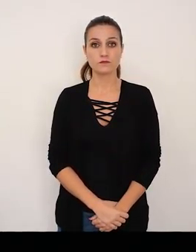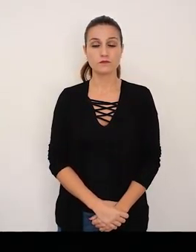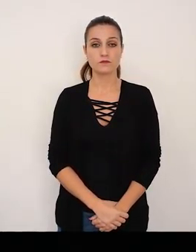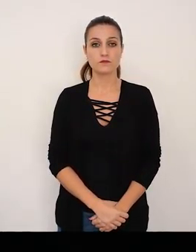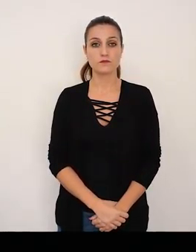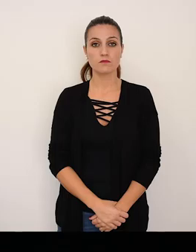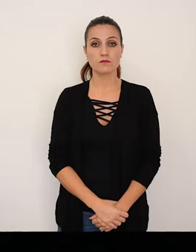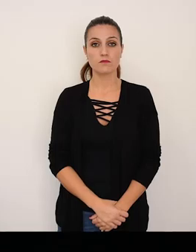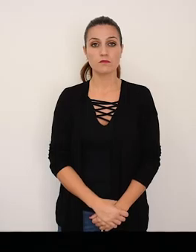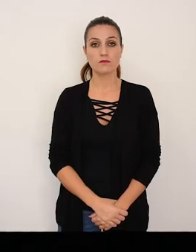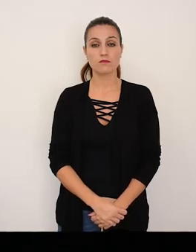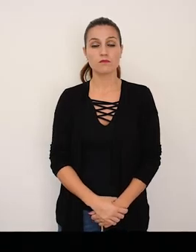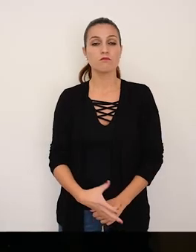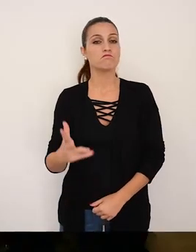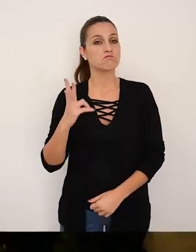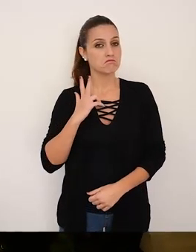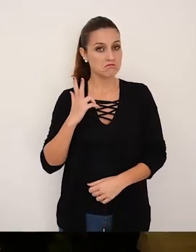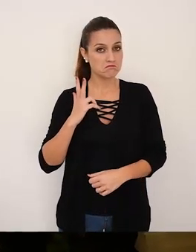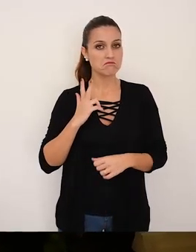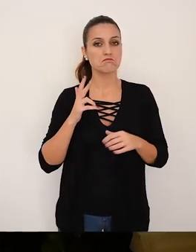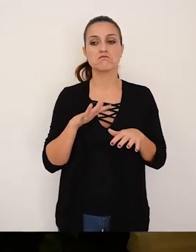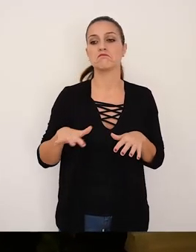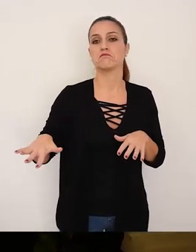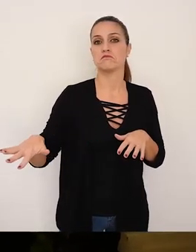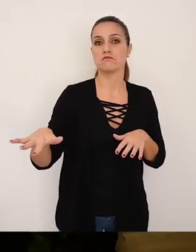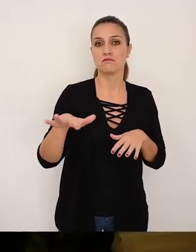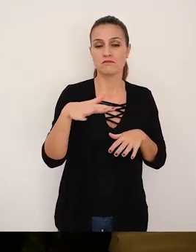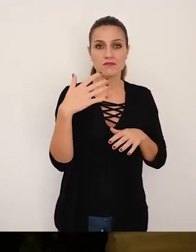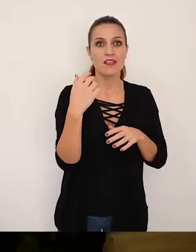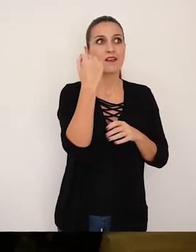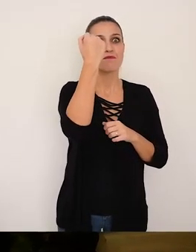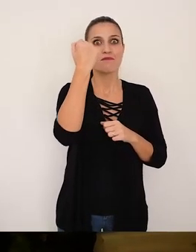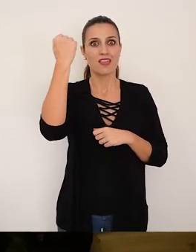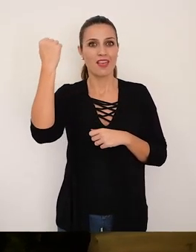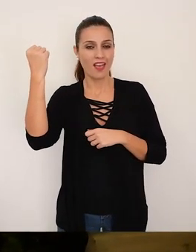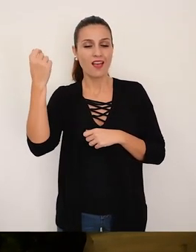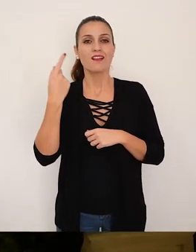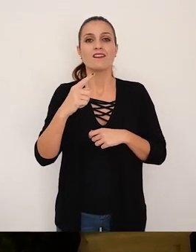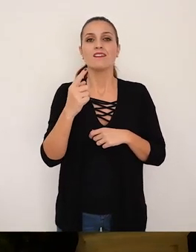Ricco è lo scenario megalitico che consente di evocare una civiltà misteriosa quanto